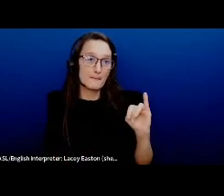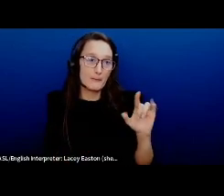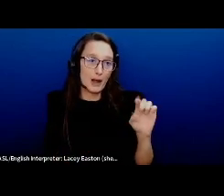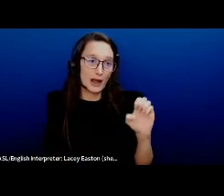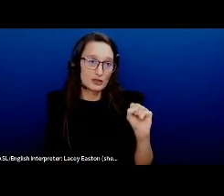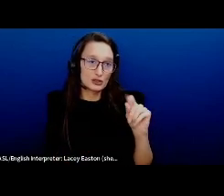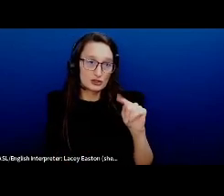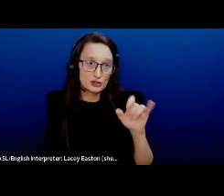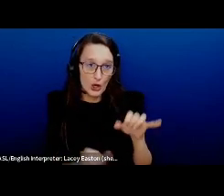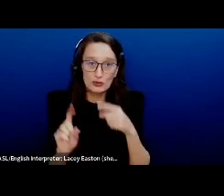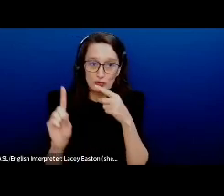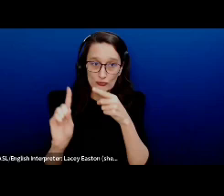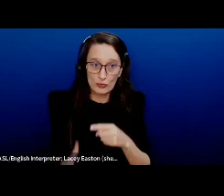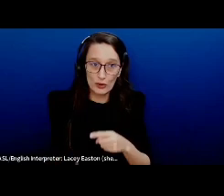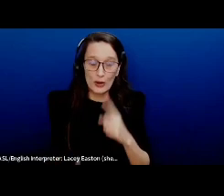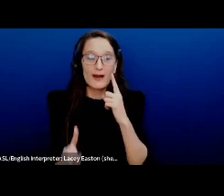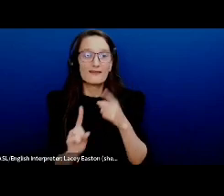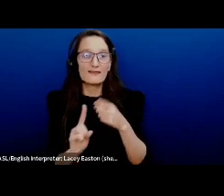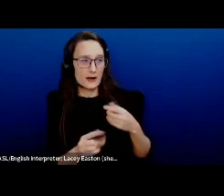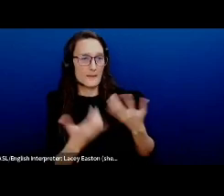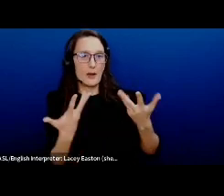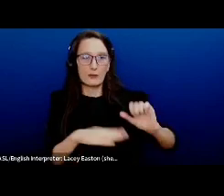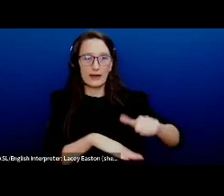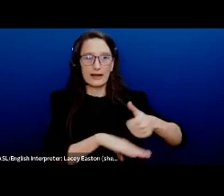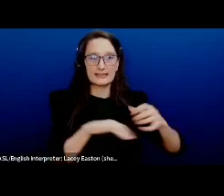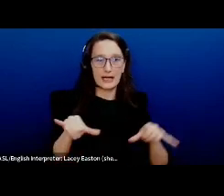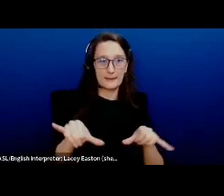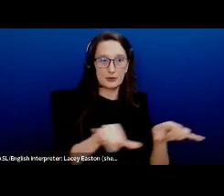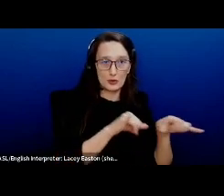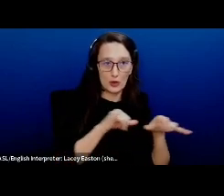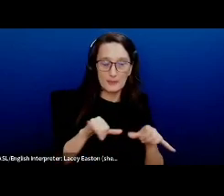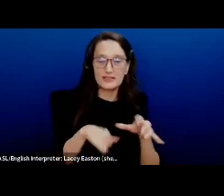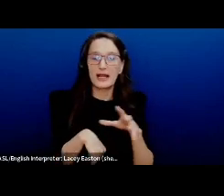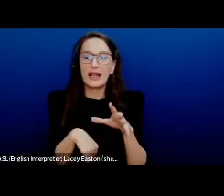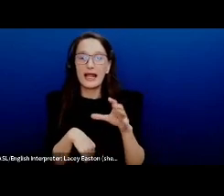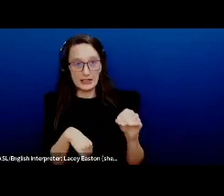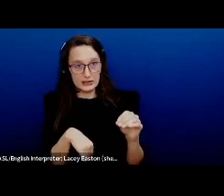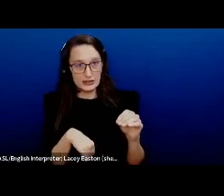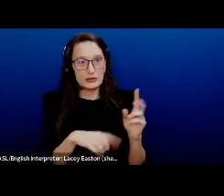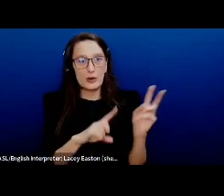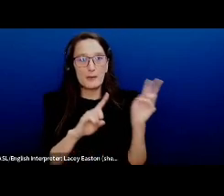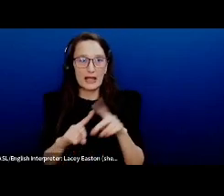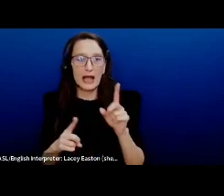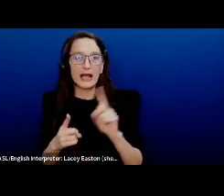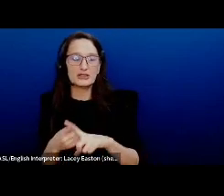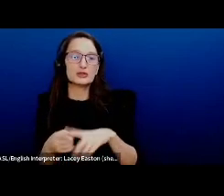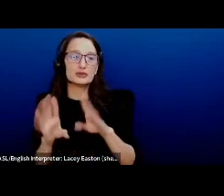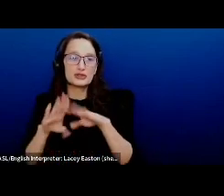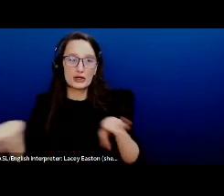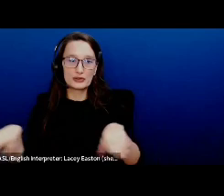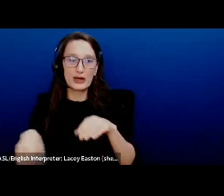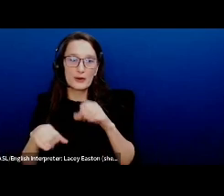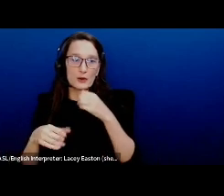un recurso para los padres de niños sordos desde el nacimiento hasta los cinco años. Pueden